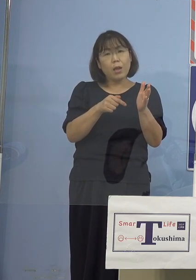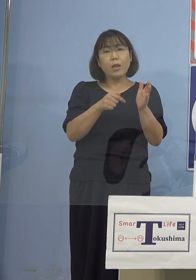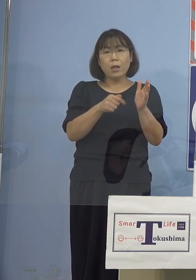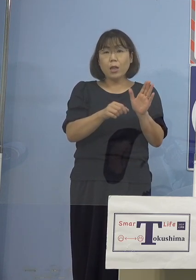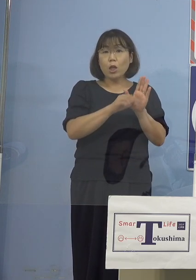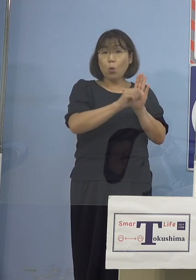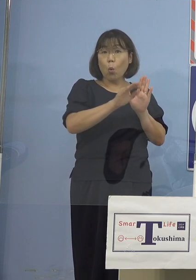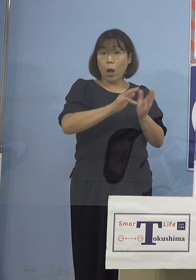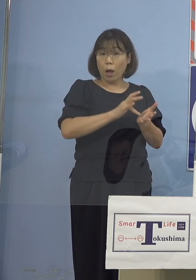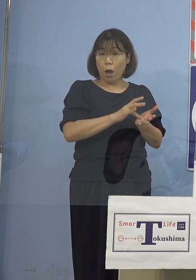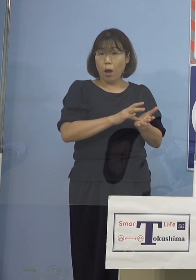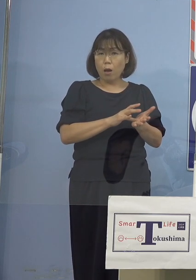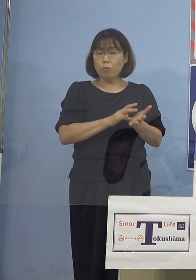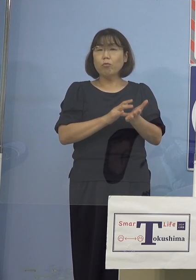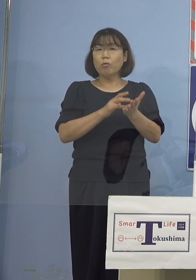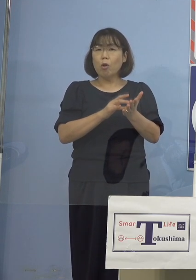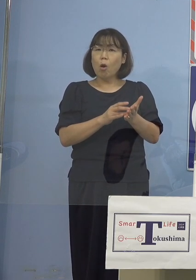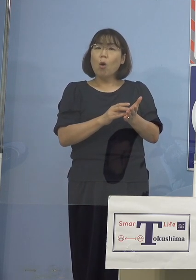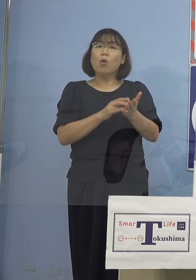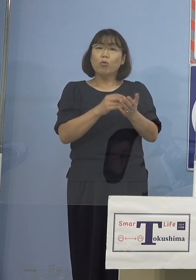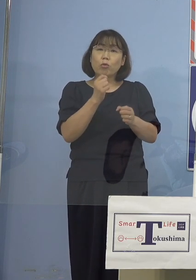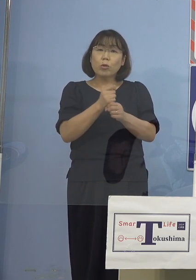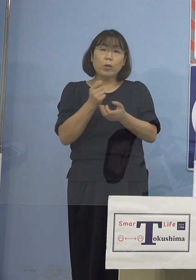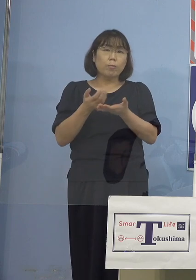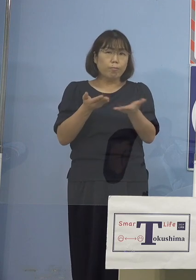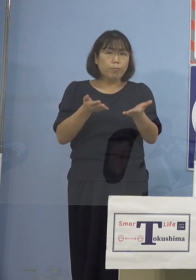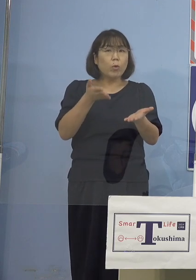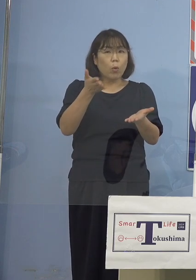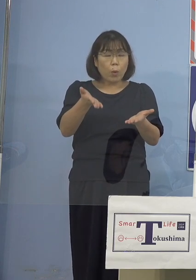こうした話も既に、そして治験も進んできている